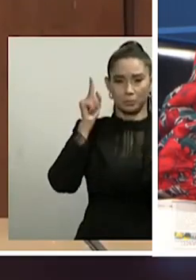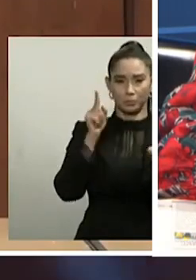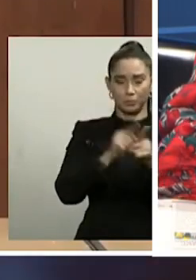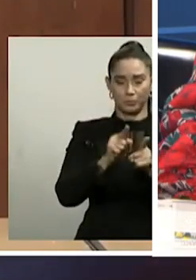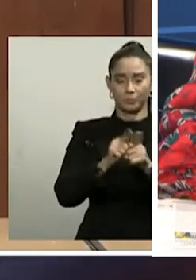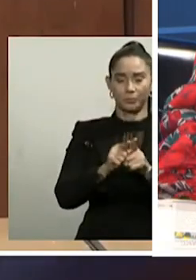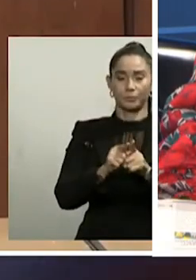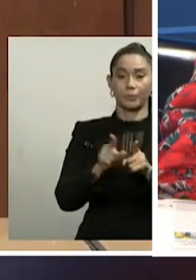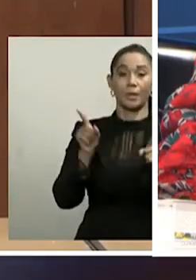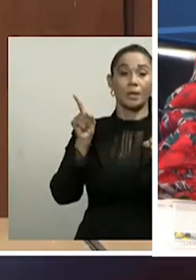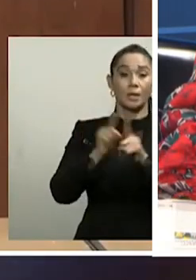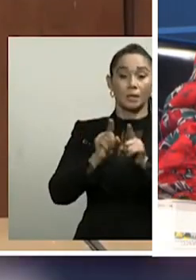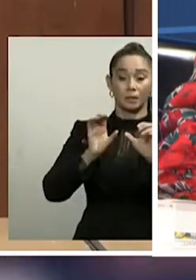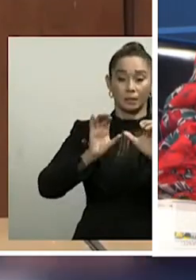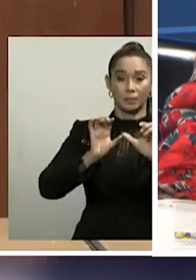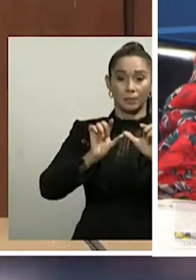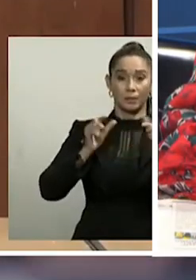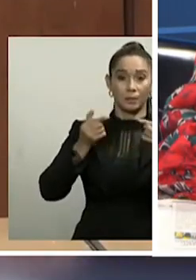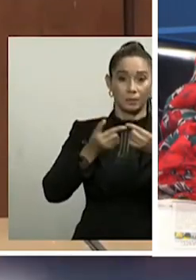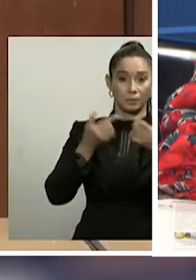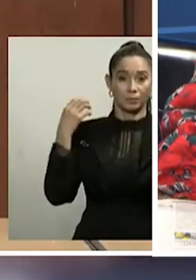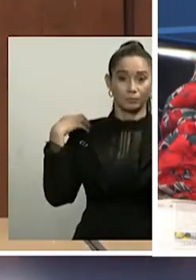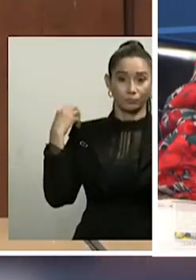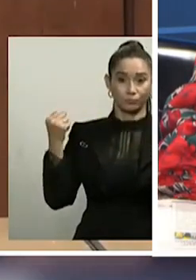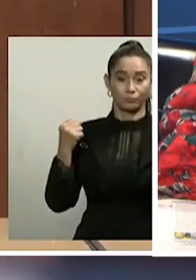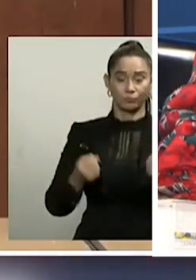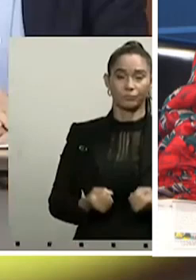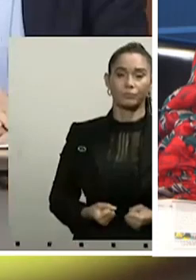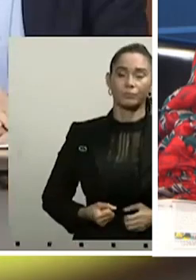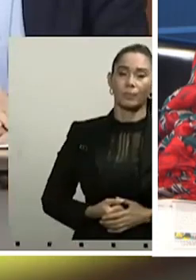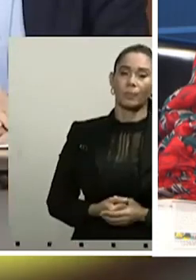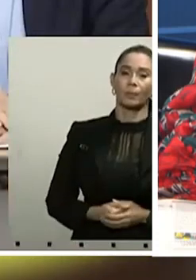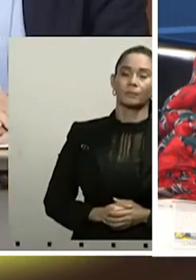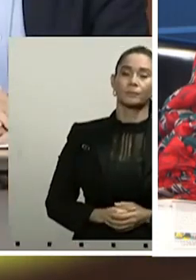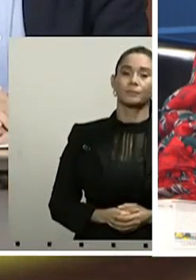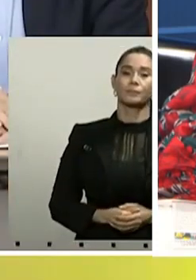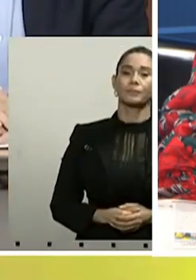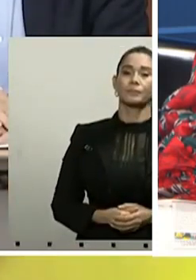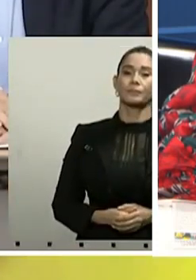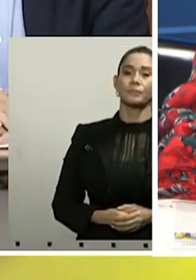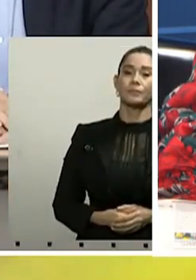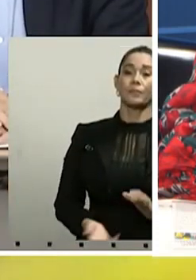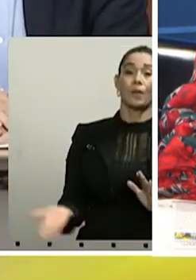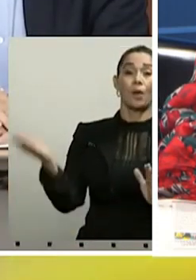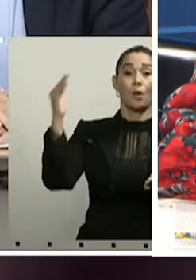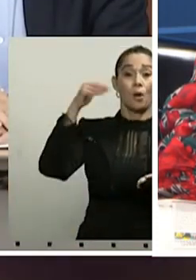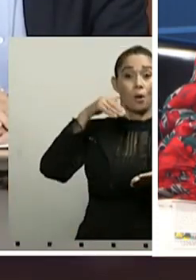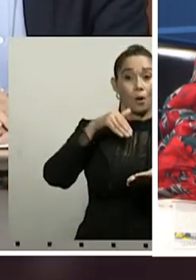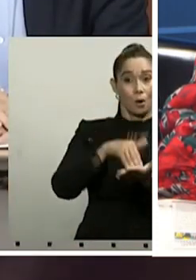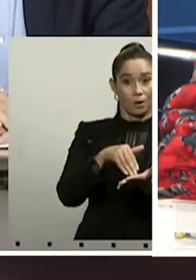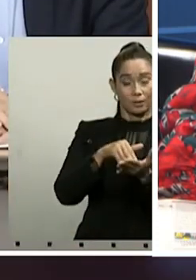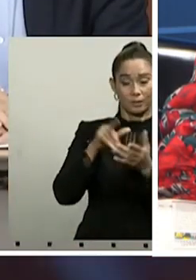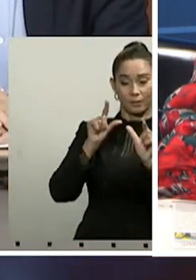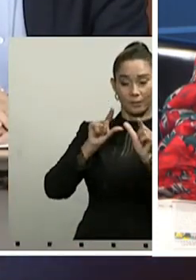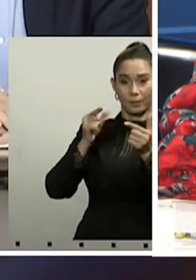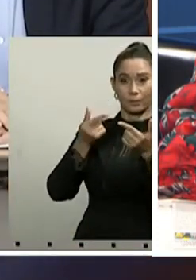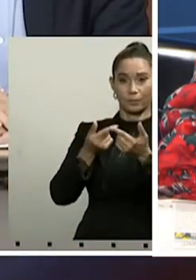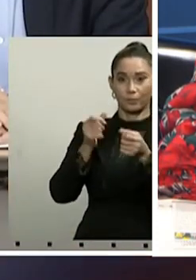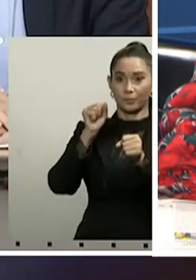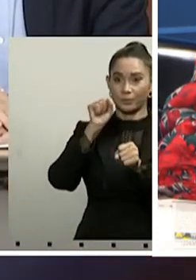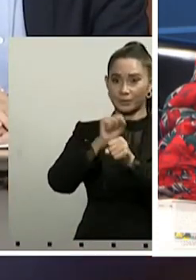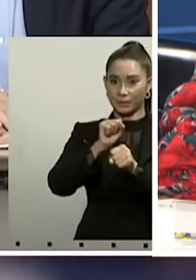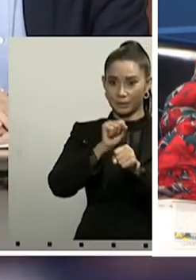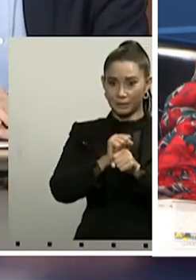esa situación pudo haber sido más bueno ya eso es un tema del comité negociaron los sindicalistas